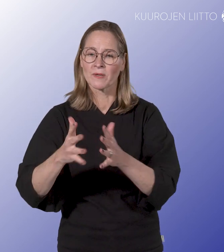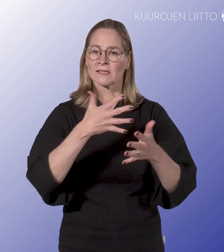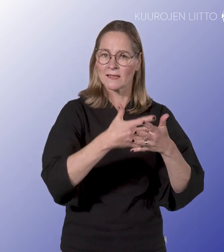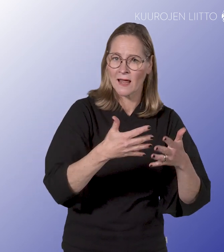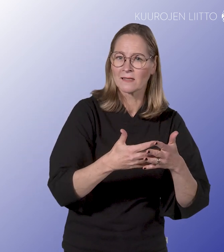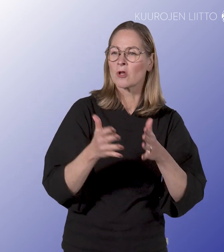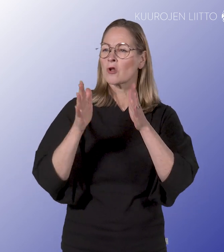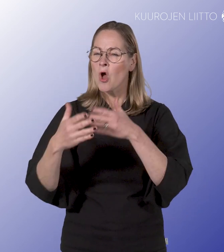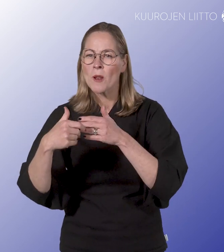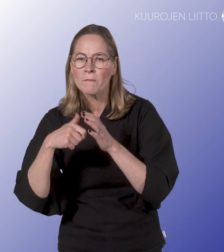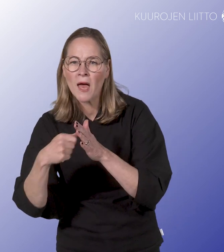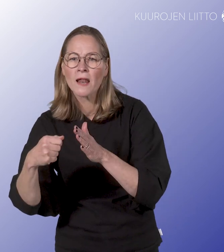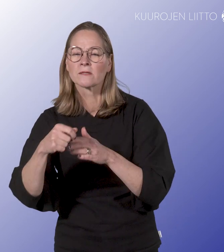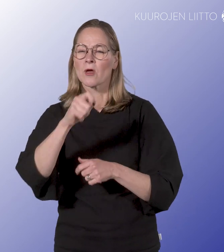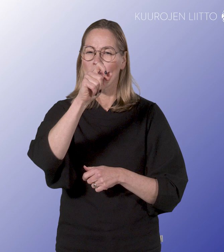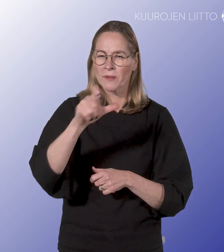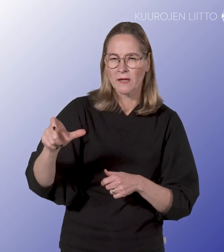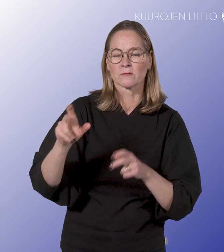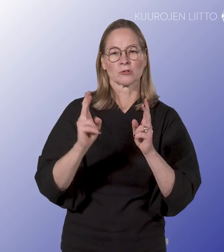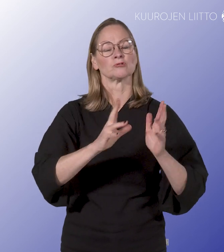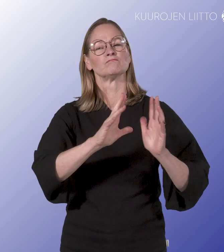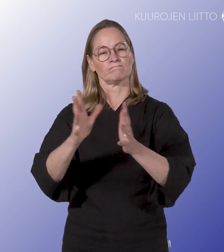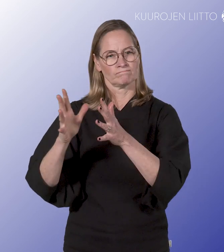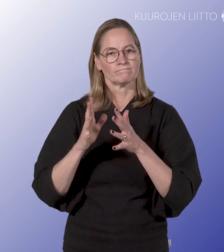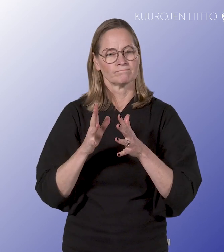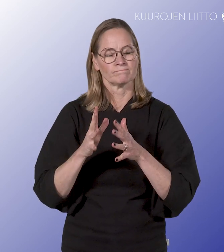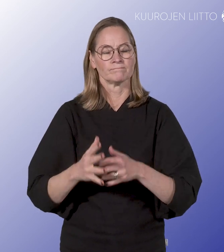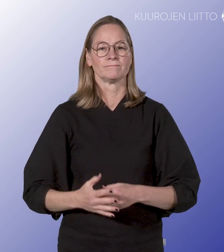kieli- ja roolimalleihin, opettajat mukaan lukien.